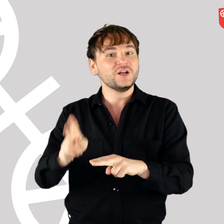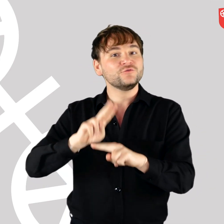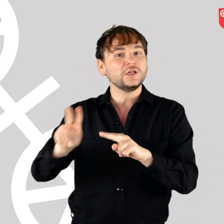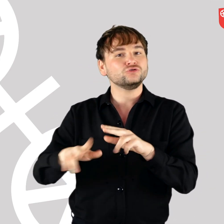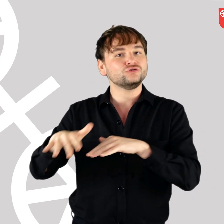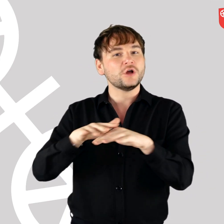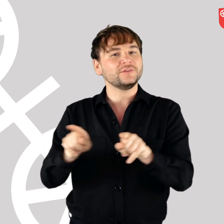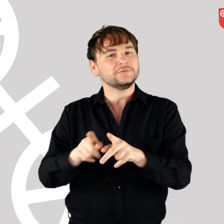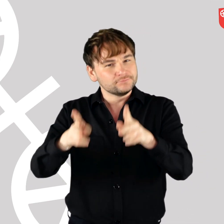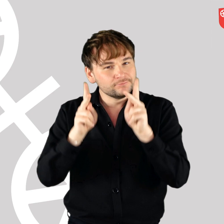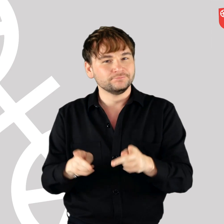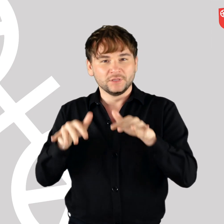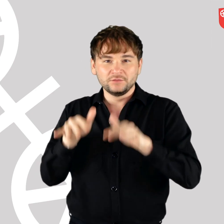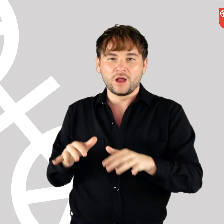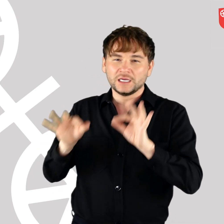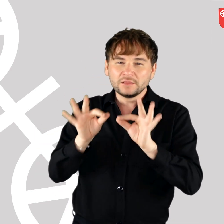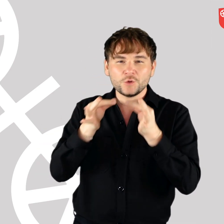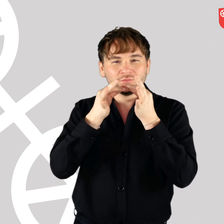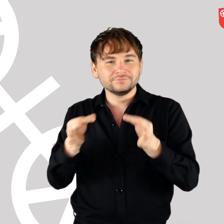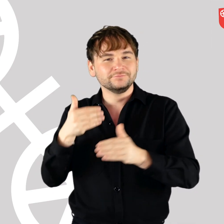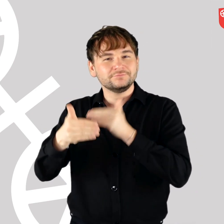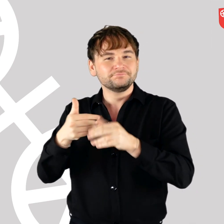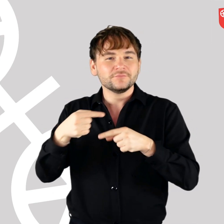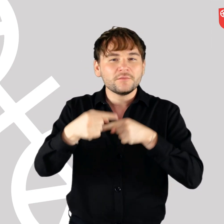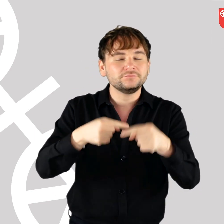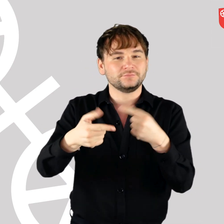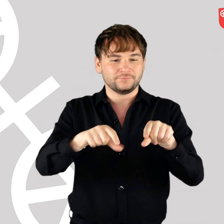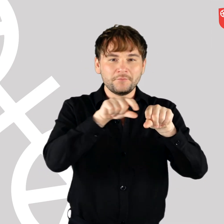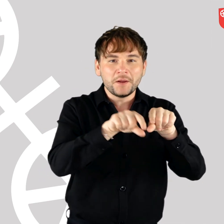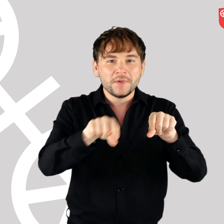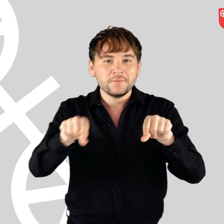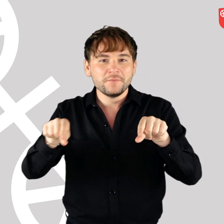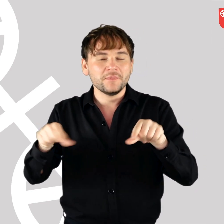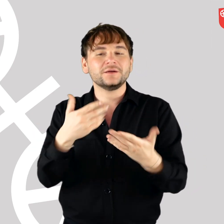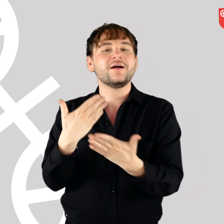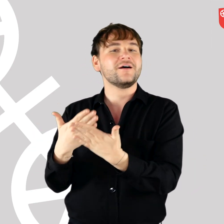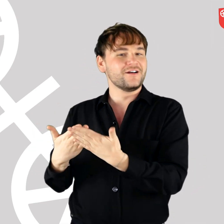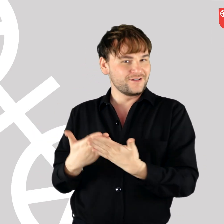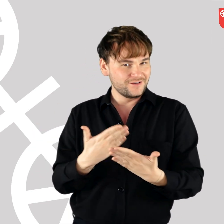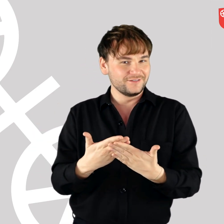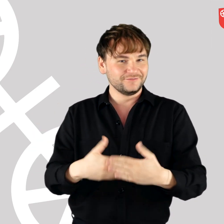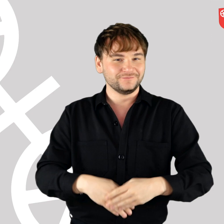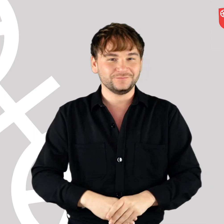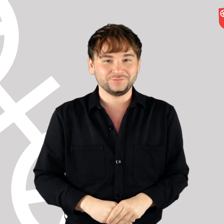Hier wird vorgeführt, wie zu Gutenbergs Zeiten gedruckt wurde.